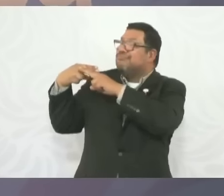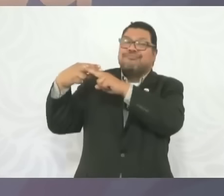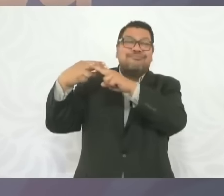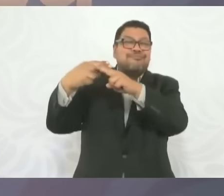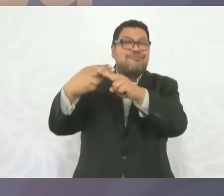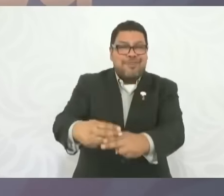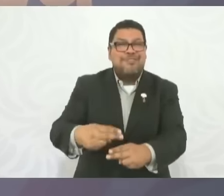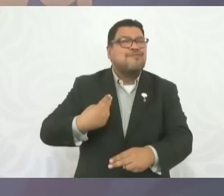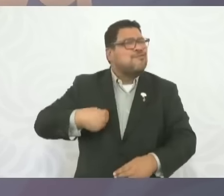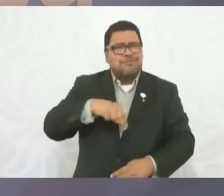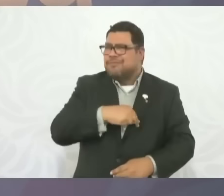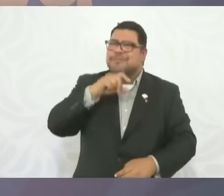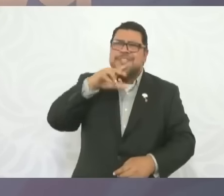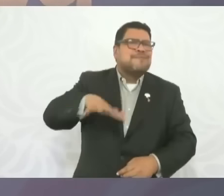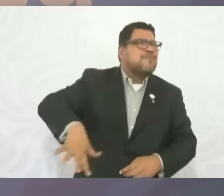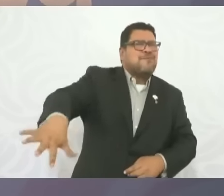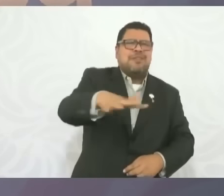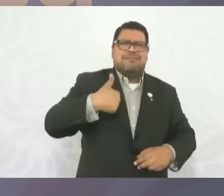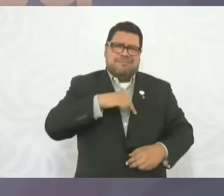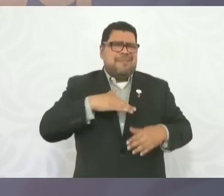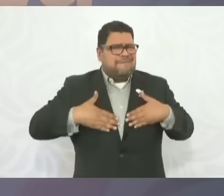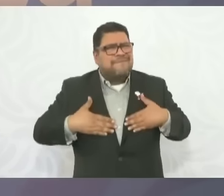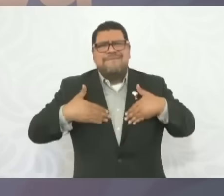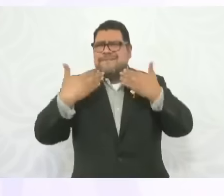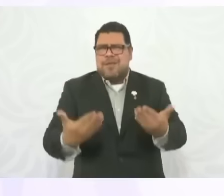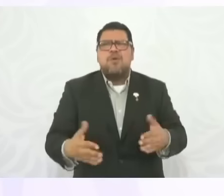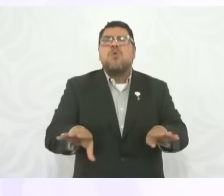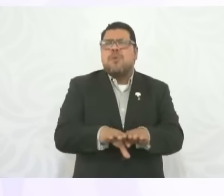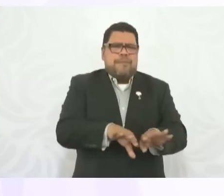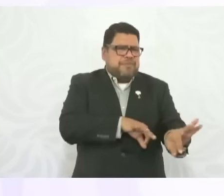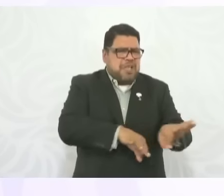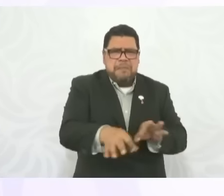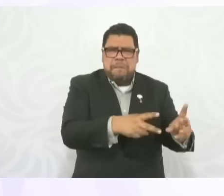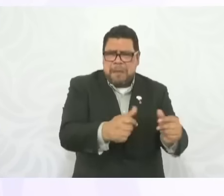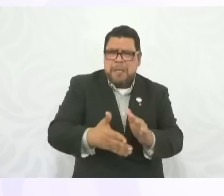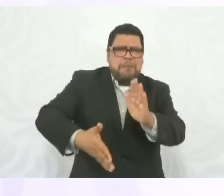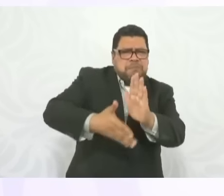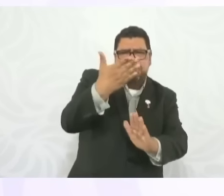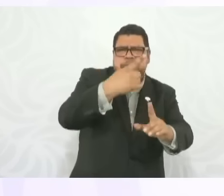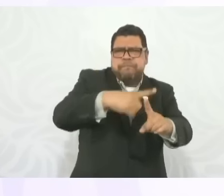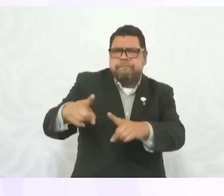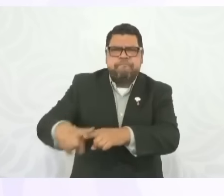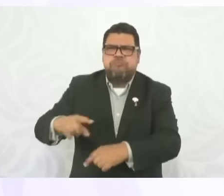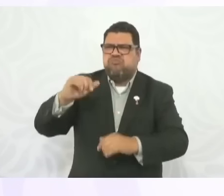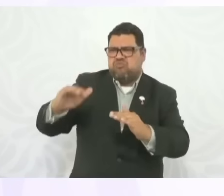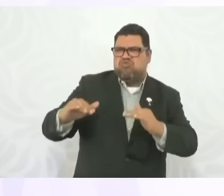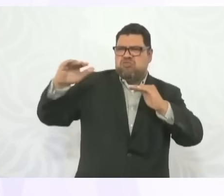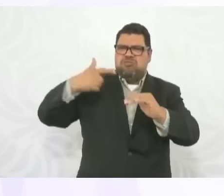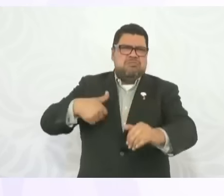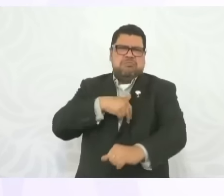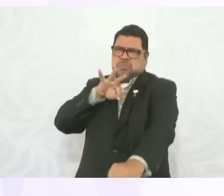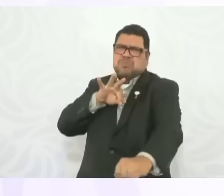seguimos confiando en nuestro pueblo, trabajando, construyendo, defendiendo su soberanía y cuando